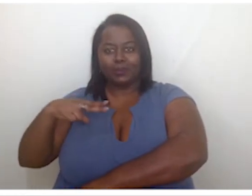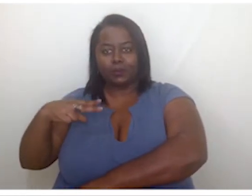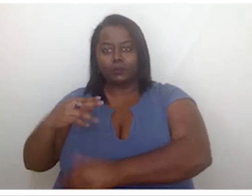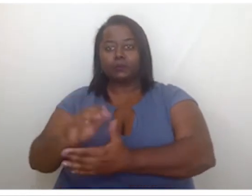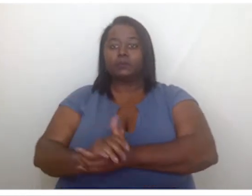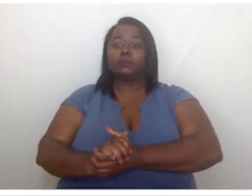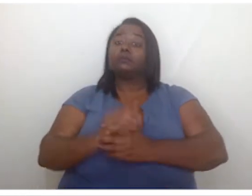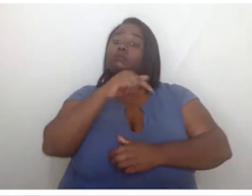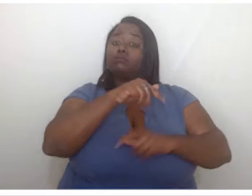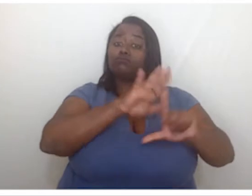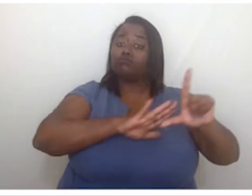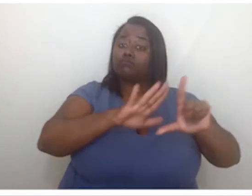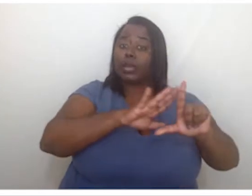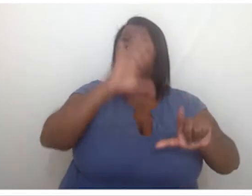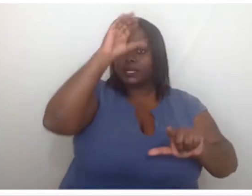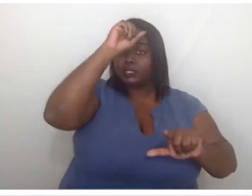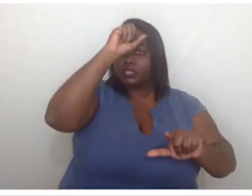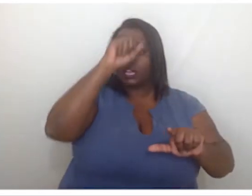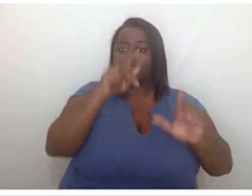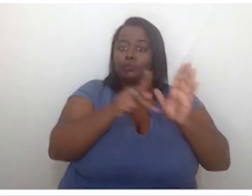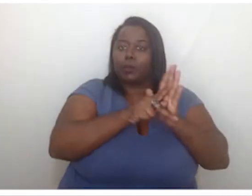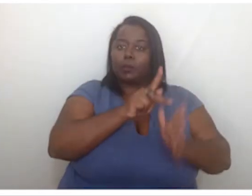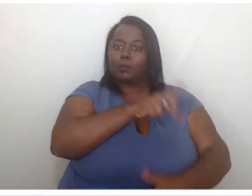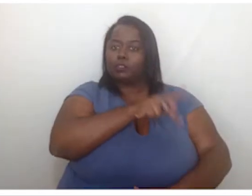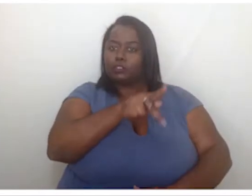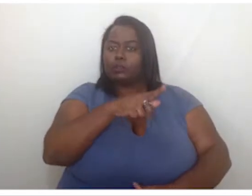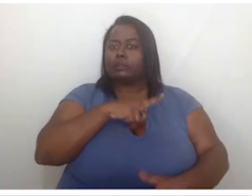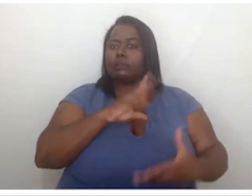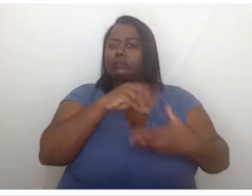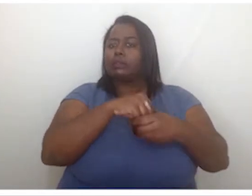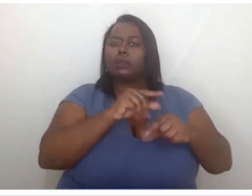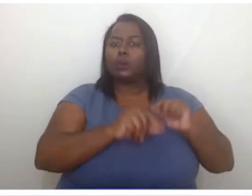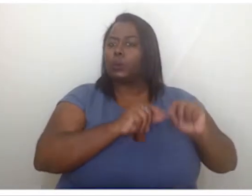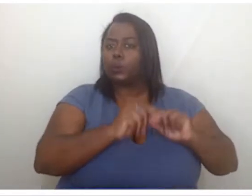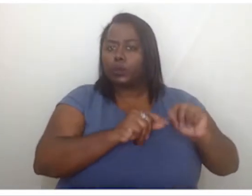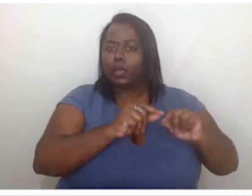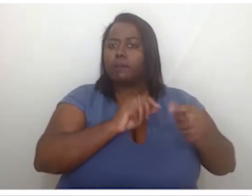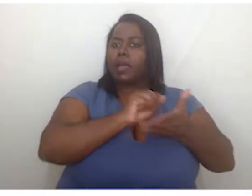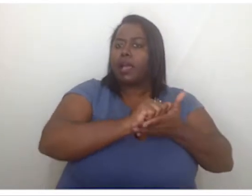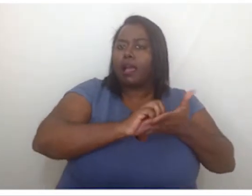El ambiente de aprendizaje proyectado para el profesor incluye actividades y materiales